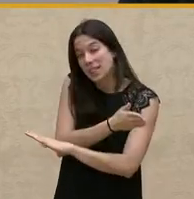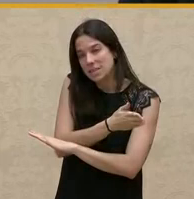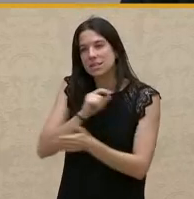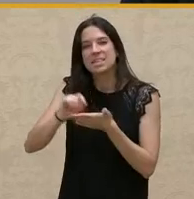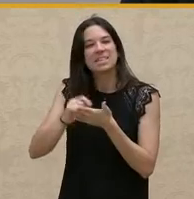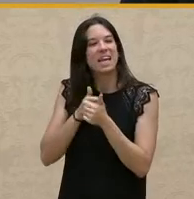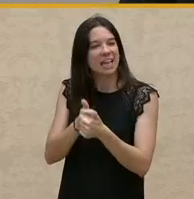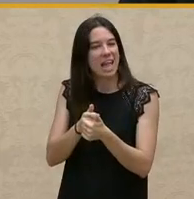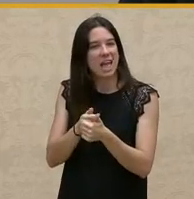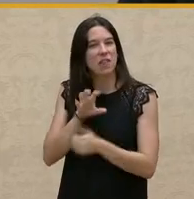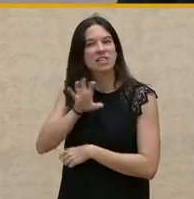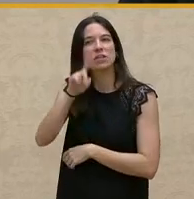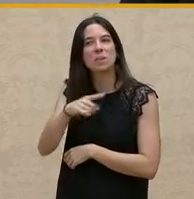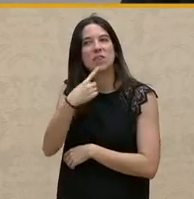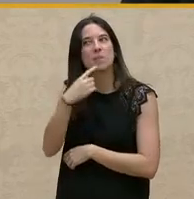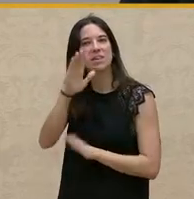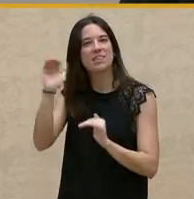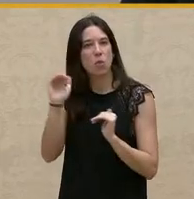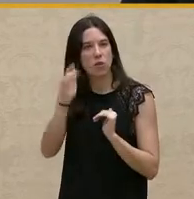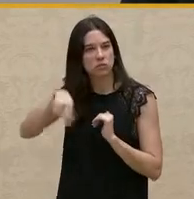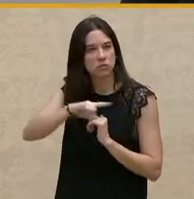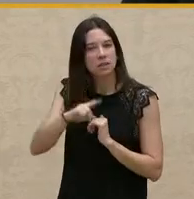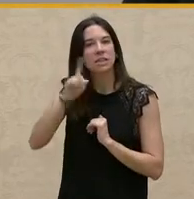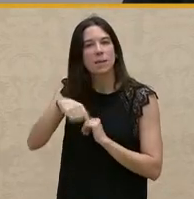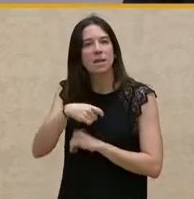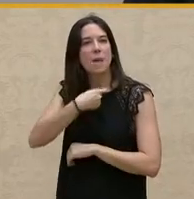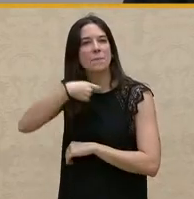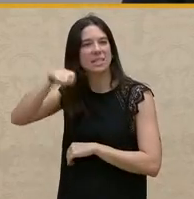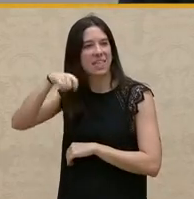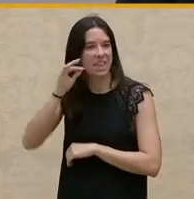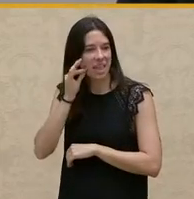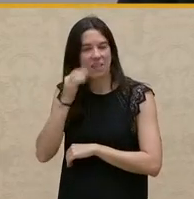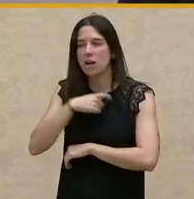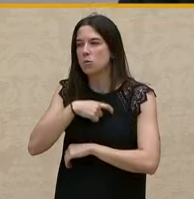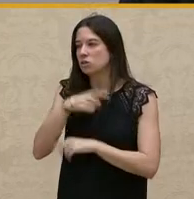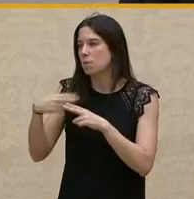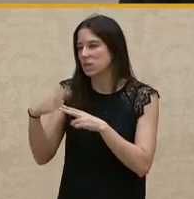nos envía sus saludos y la presidenta de la Comisión de Políticas Integrales también,